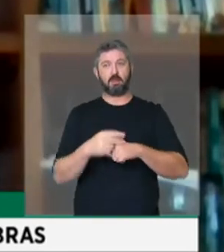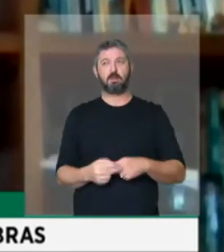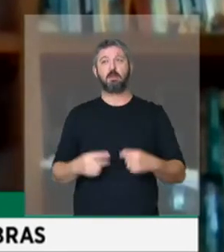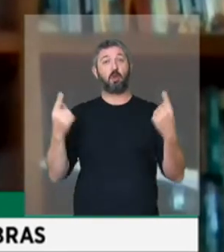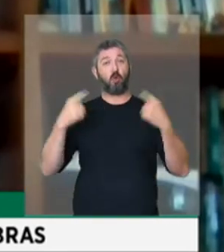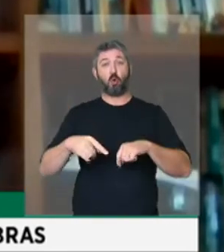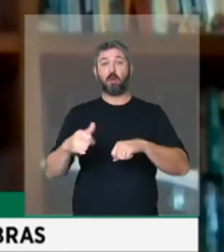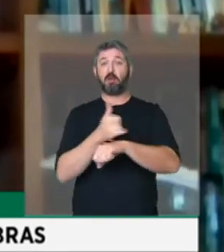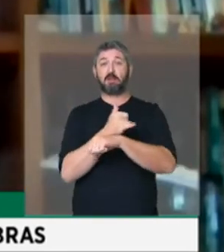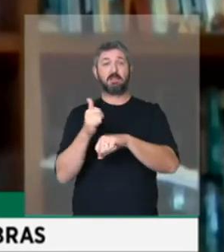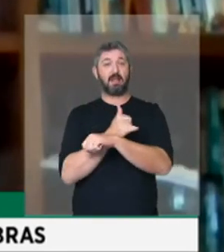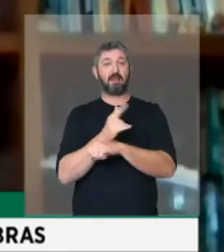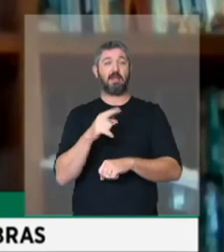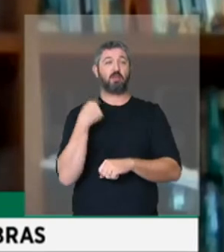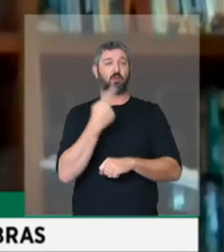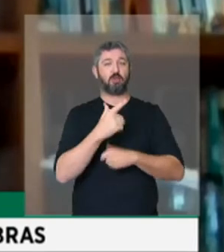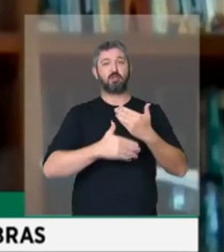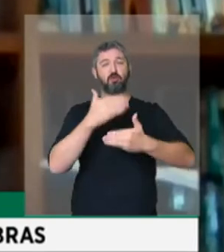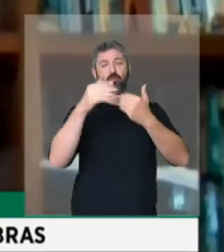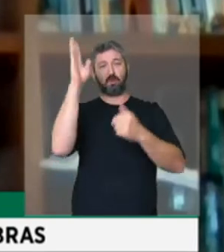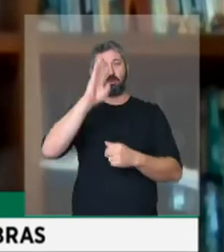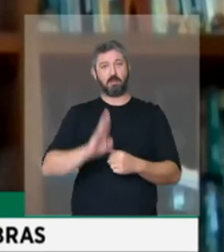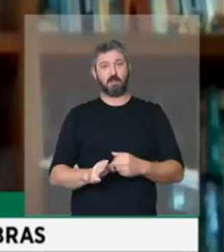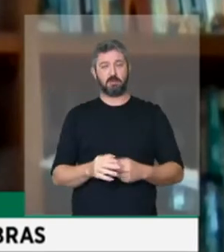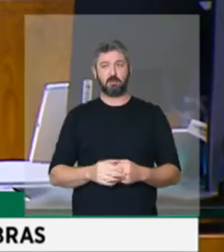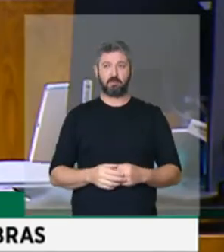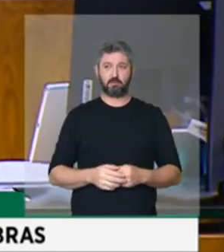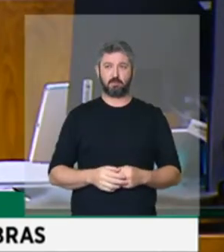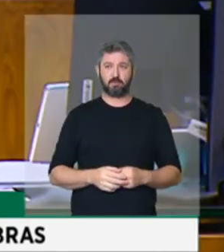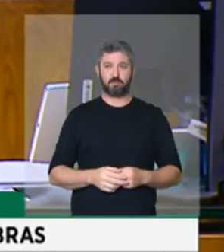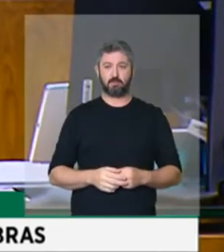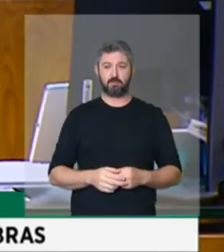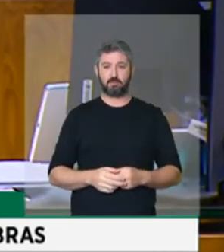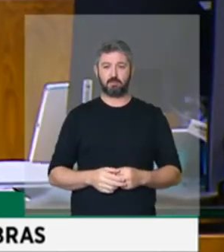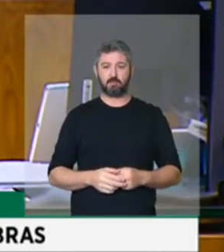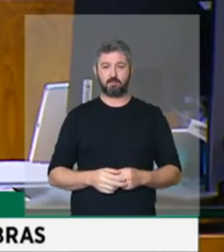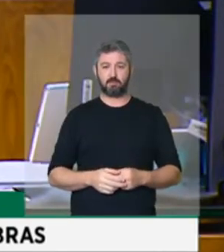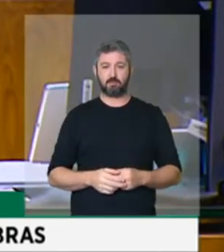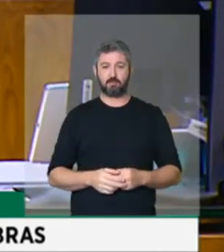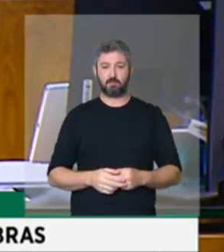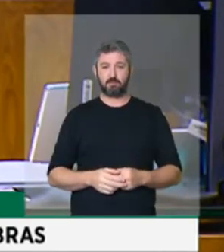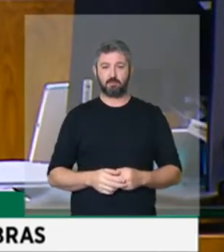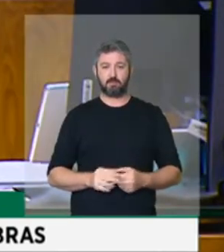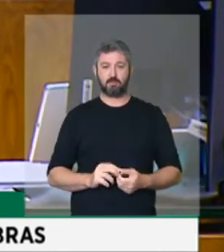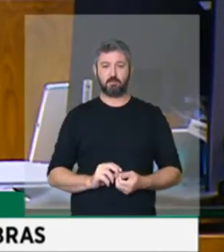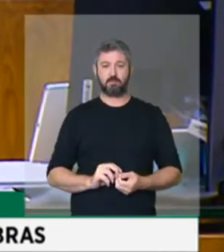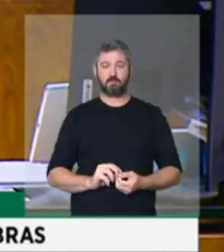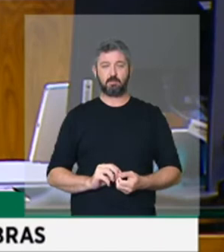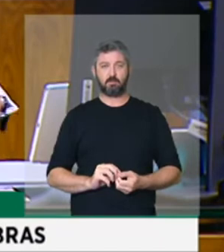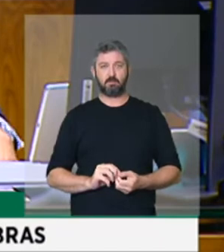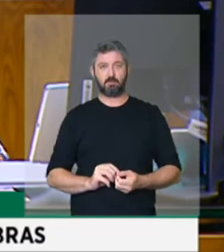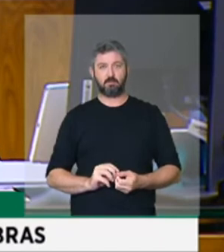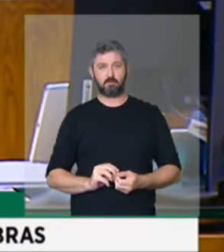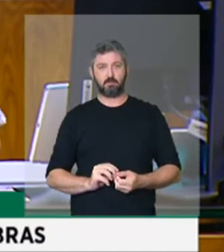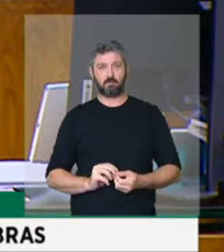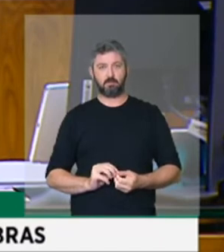CONTA É O CONSUMIDOR. ESSA... PRIVATIZAÇÃO NÃO INTERESSA AO INTERESSE NACIONAL, POR ISSO É UM CRIME CONTRA A SOBERANIA NACIONAL E CONTRA A